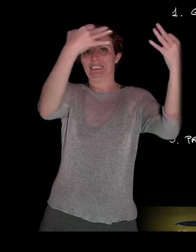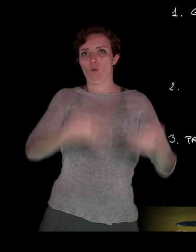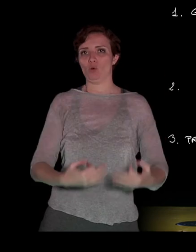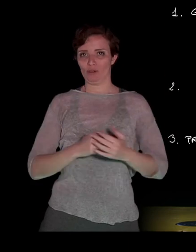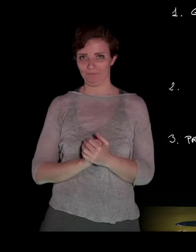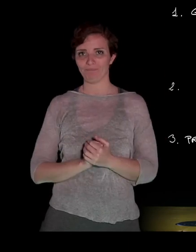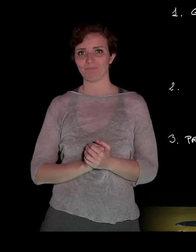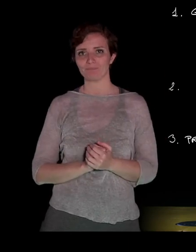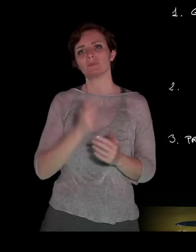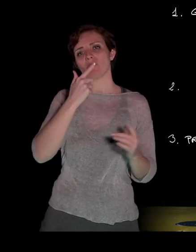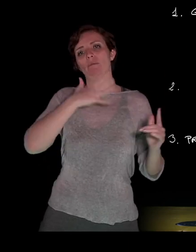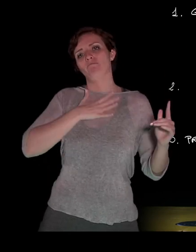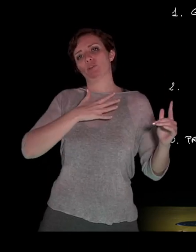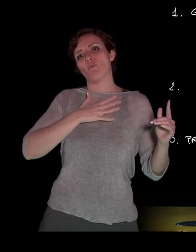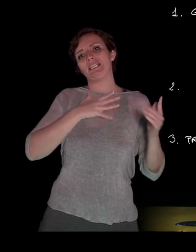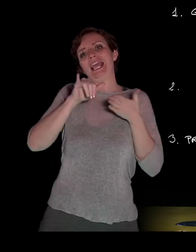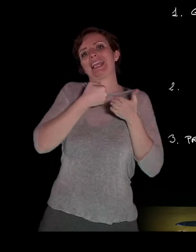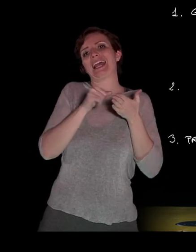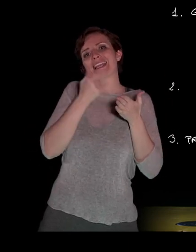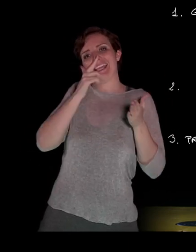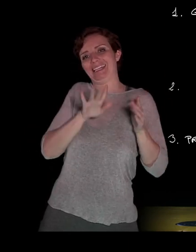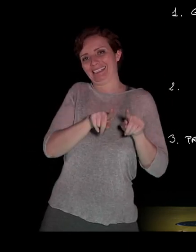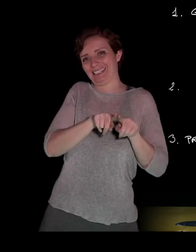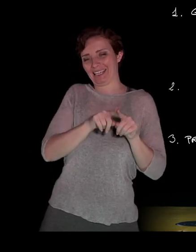'Proprietà caratteristica'... In questo caso, per esempio,